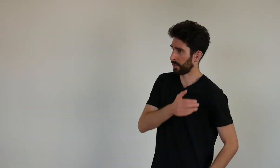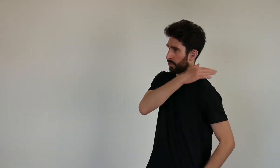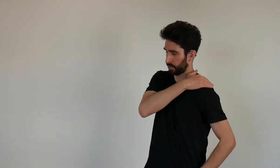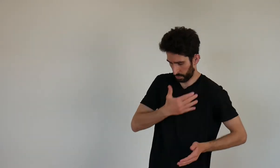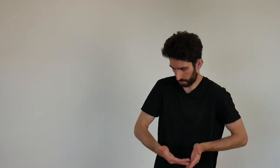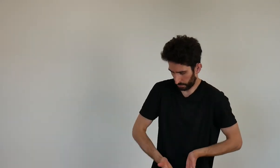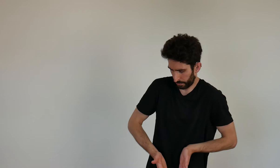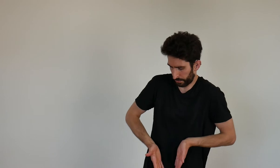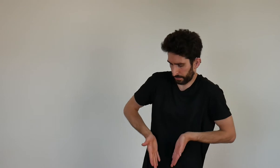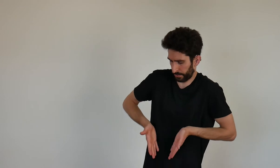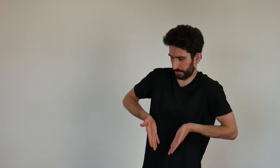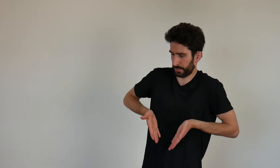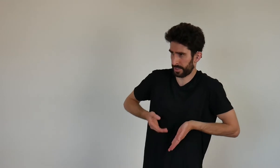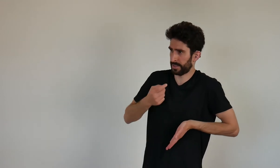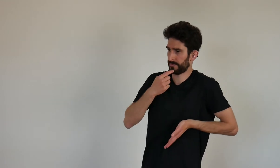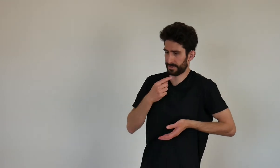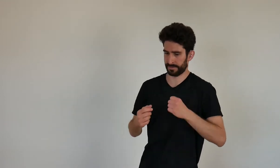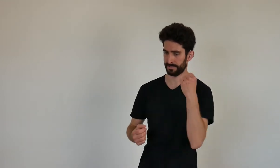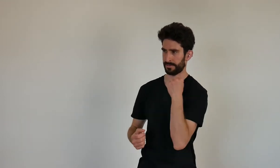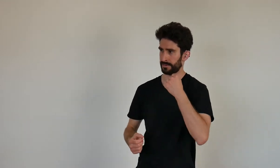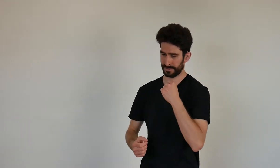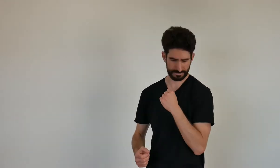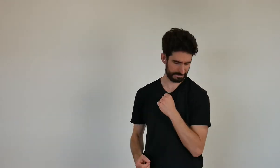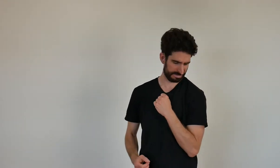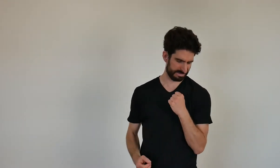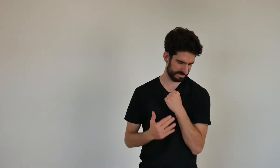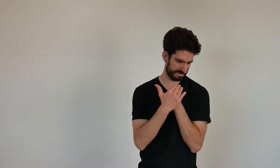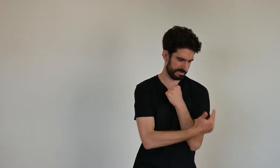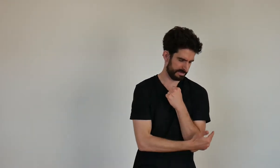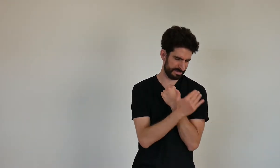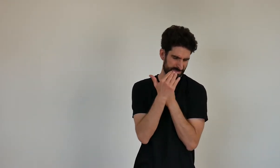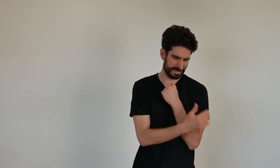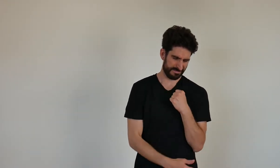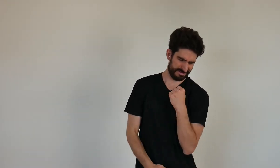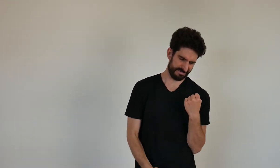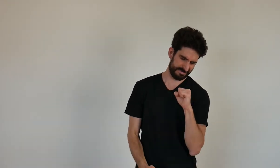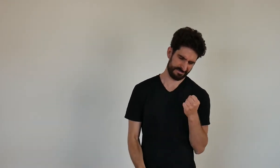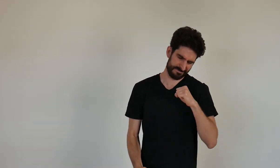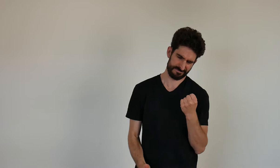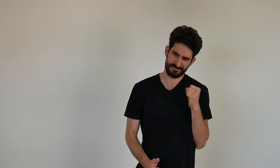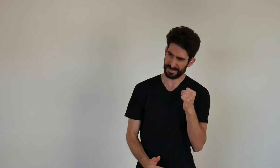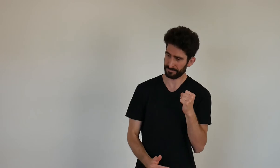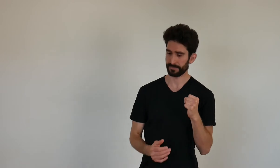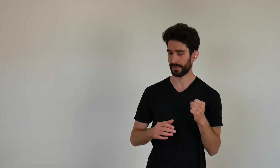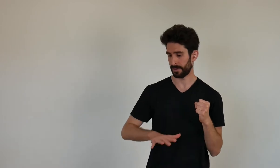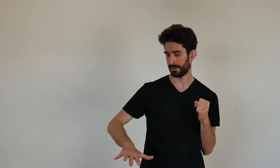et le dos vers la gauche. Il est alors gêné pour bouger son bras gauche alors qu'il a de la place